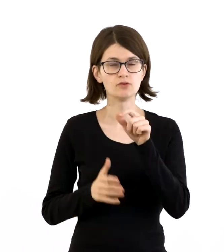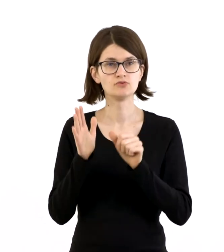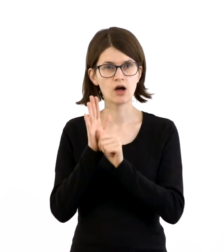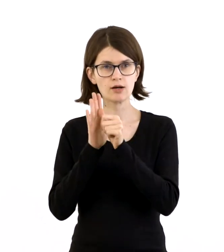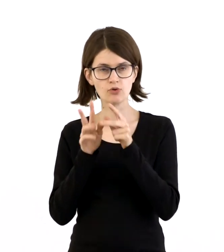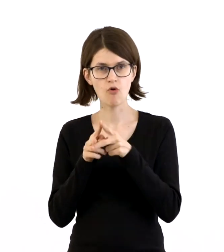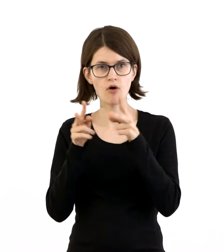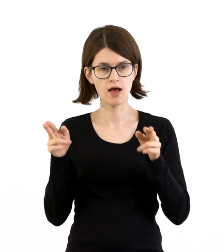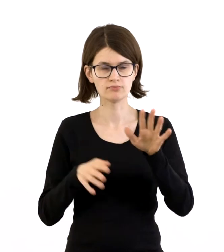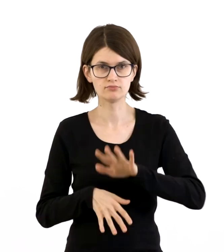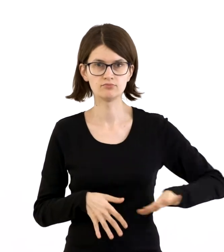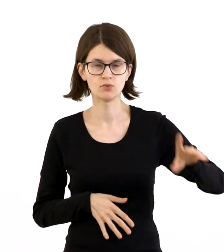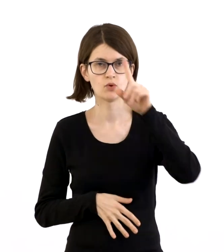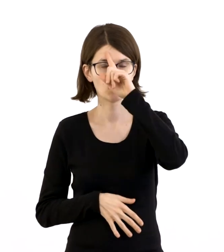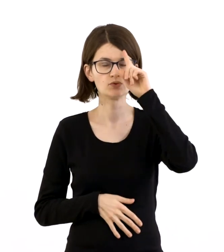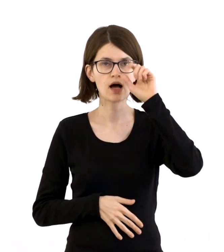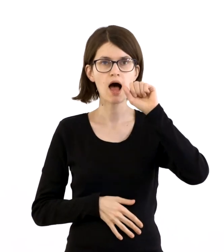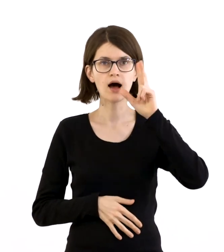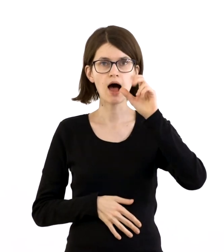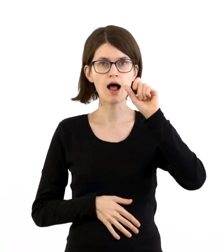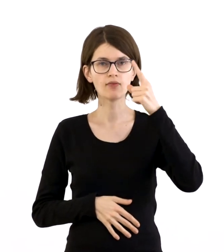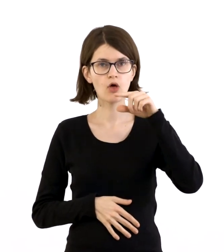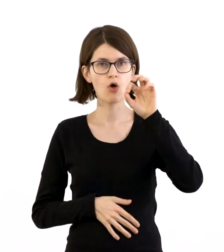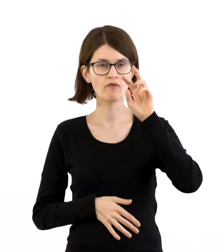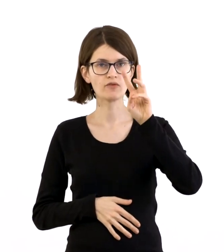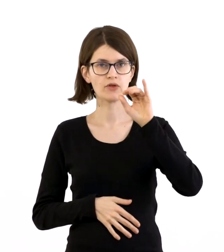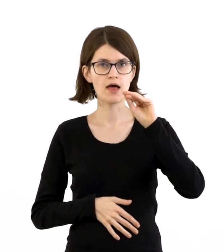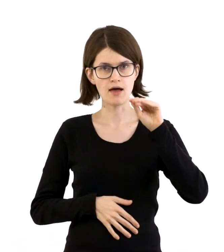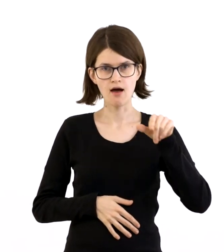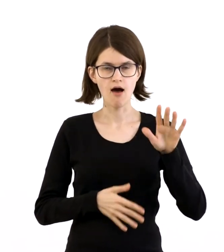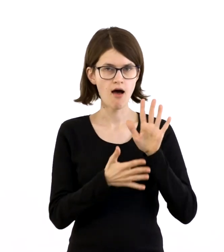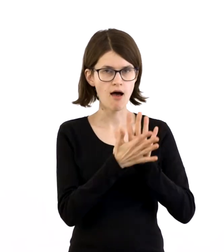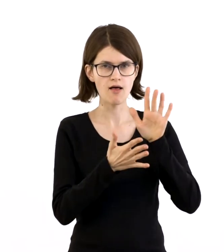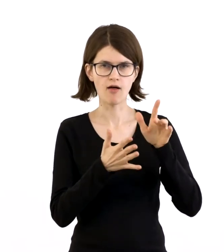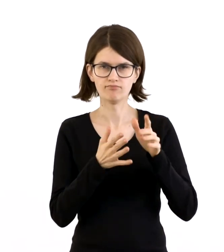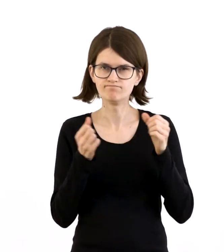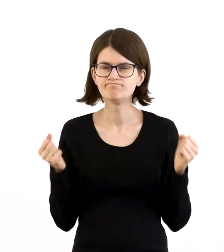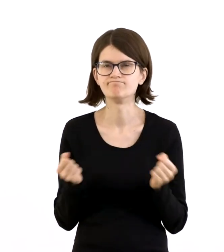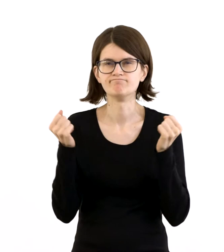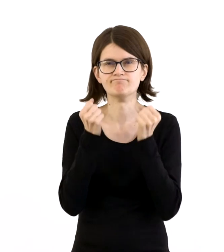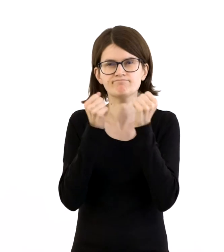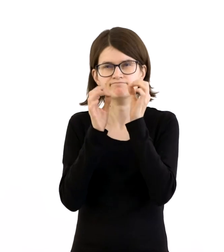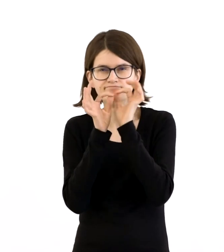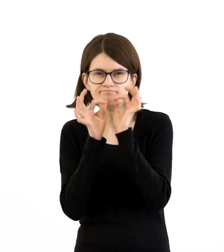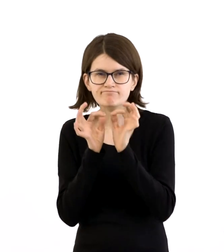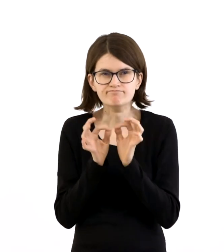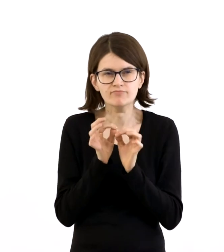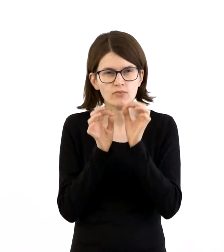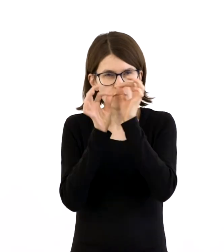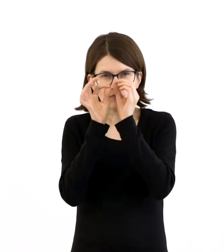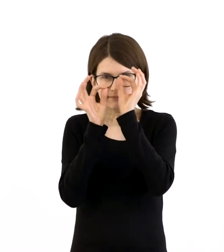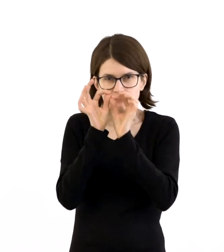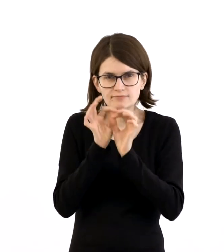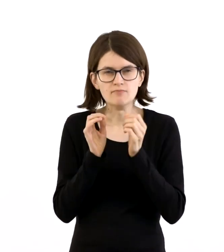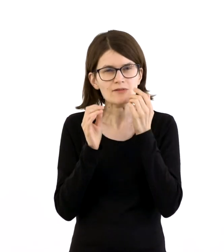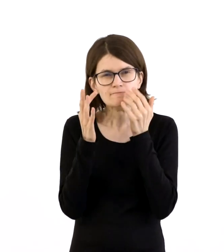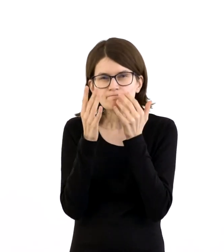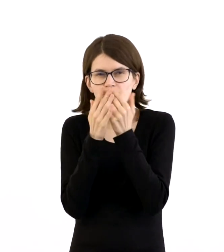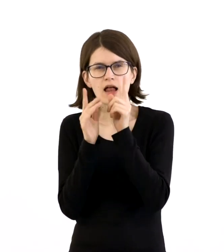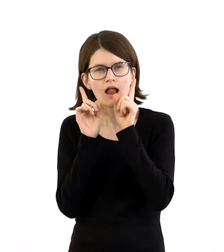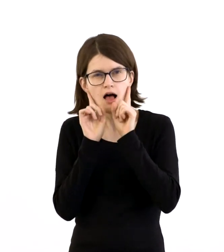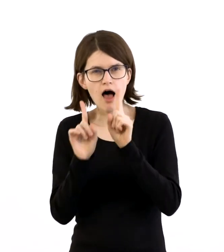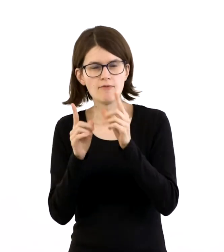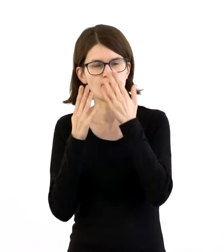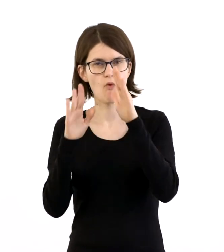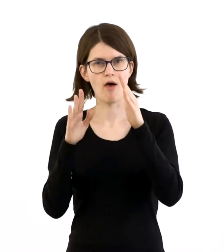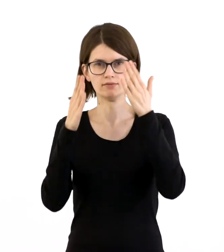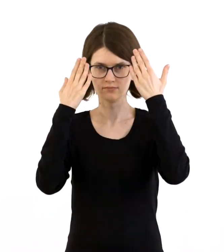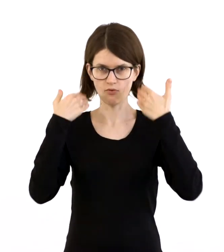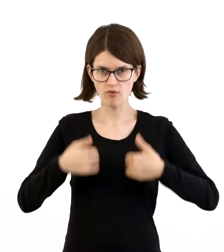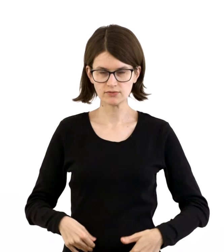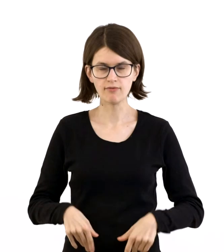Rzeźby okresu akadyjskiego cechuje większa staranność wykonania detali i próby realistycznego pokazania postaci,